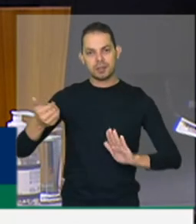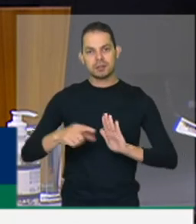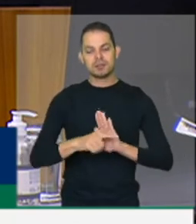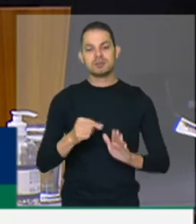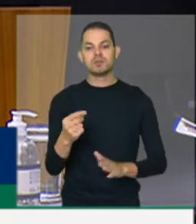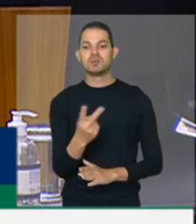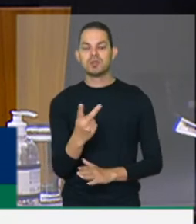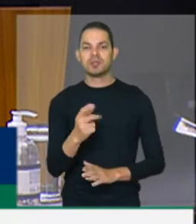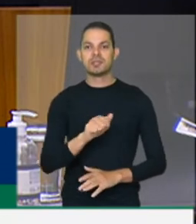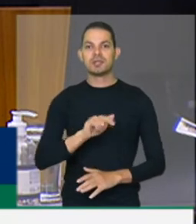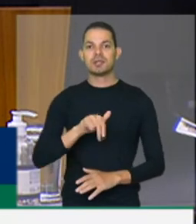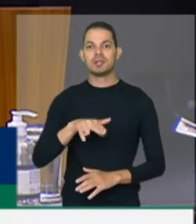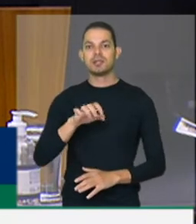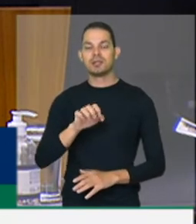RETIRADA DE PAUTA. REQUERER NOS TERMOS DE PARÁGRAFO UM, A